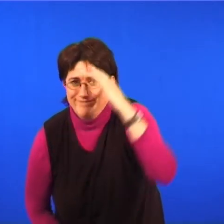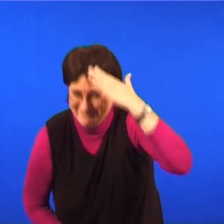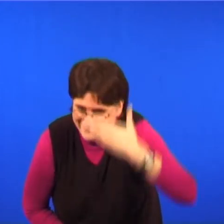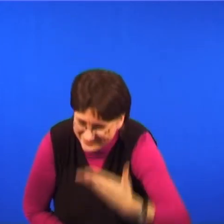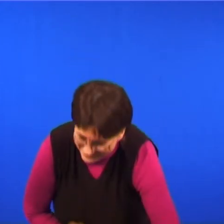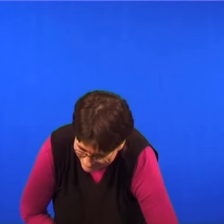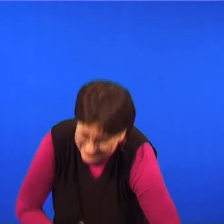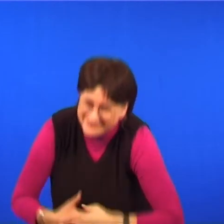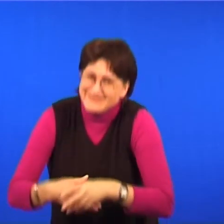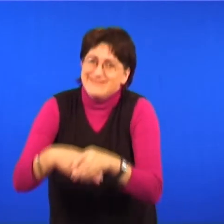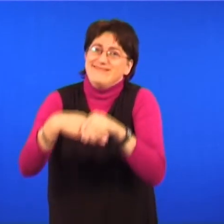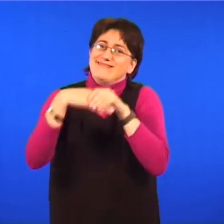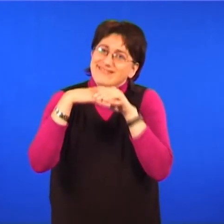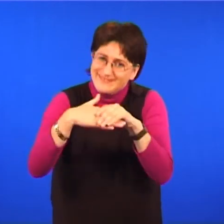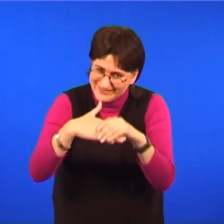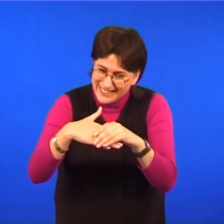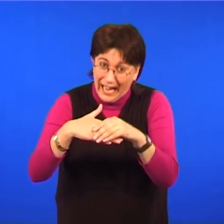„Sælar verið þér heillin góð,“ sagði kerling,